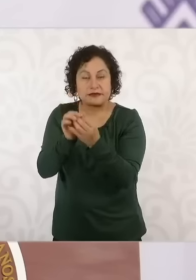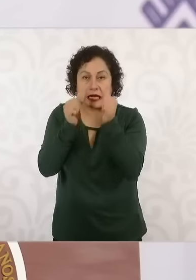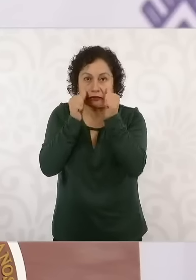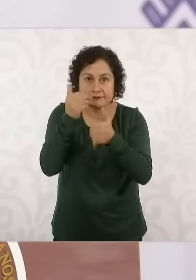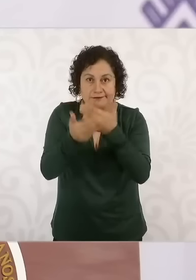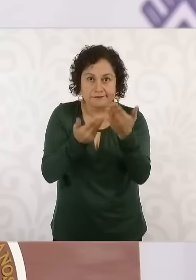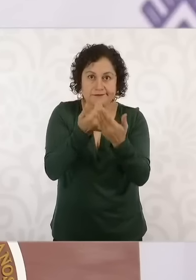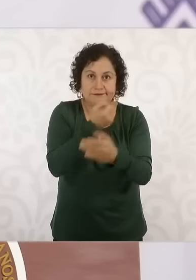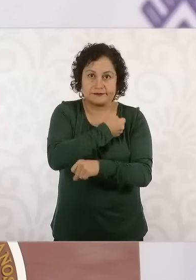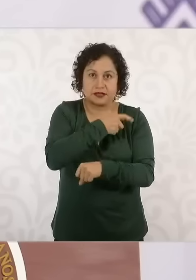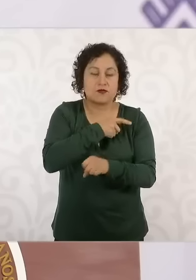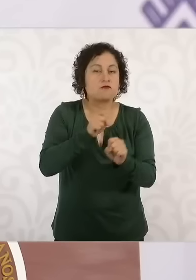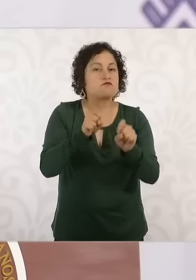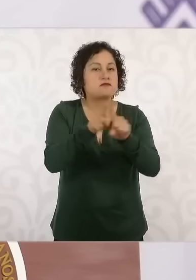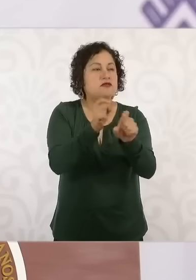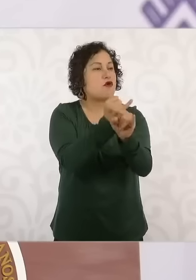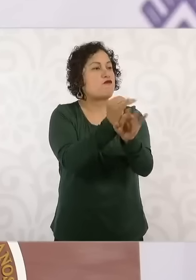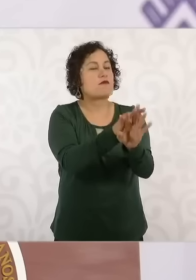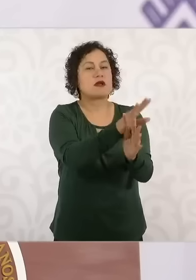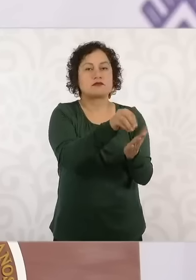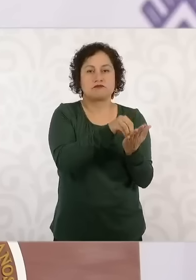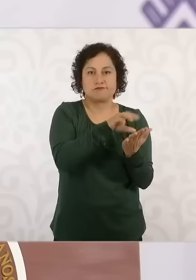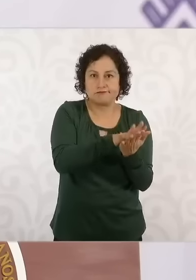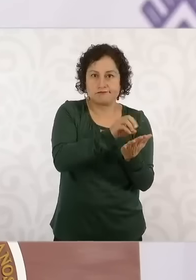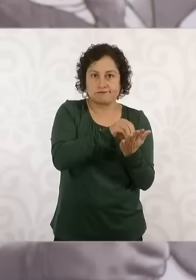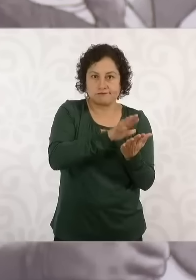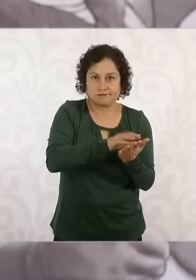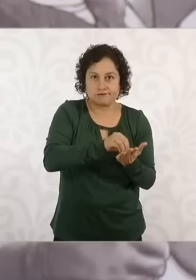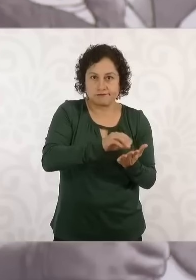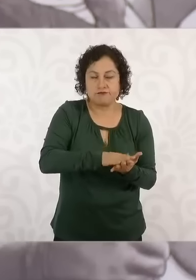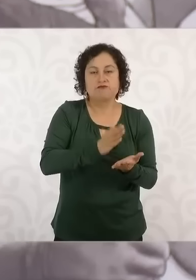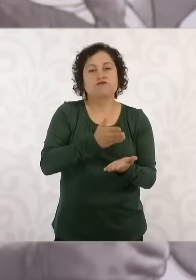también en su credencial de salud podrán acceder a su historia clínica que se ha